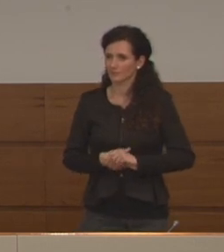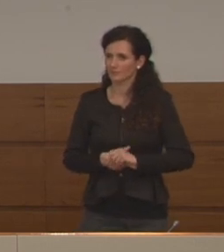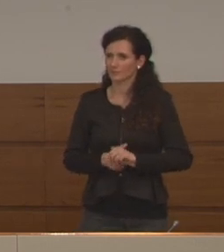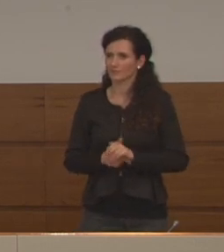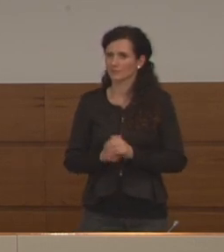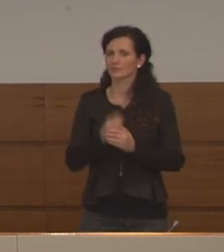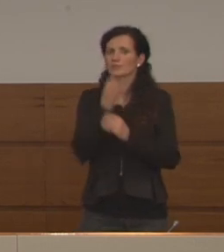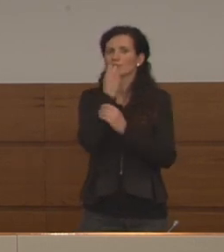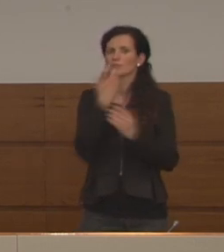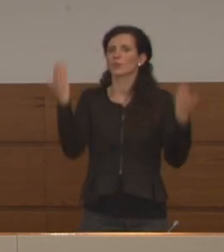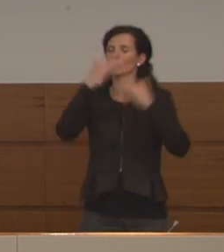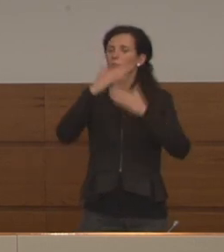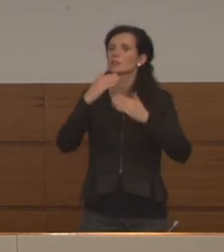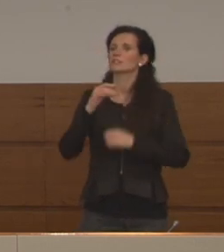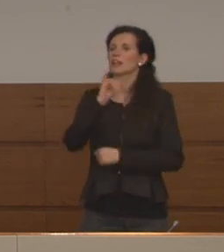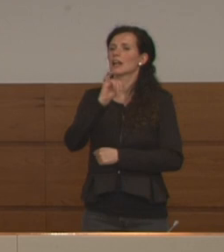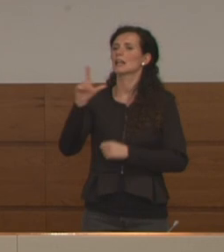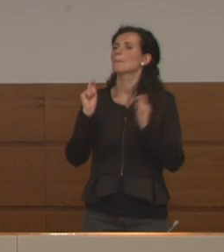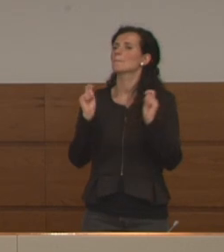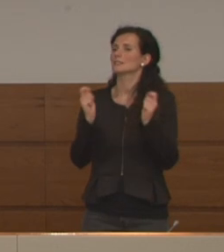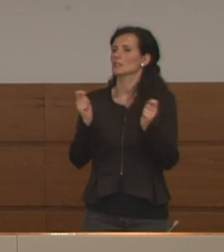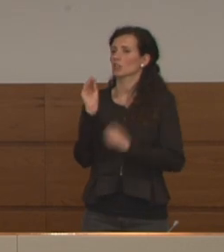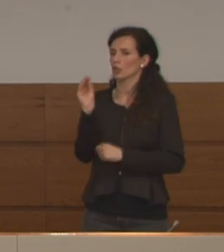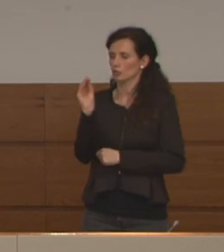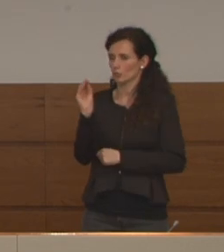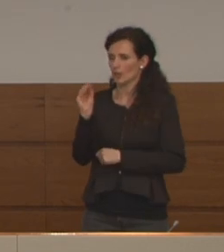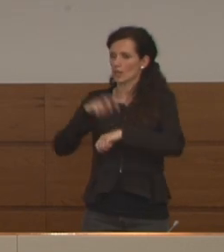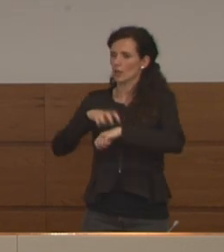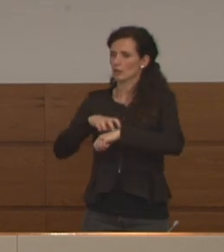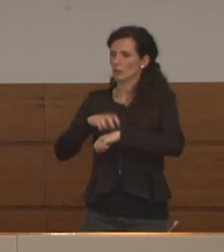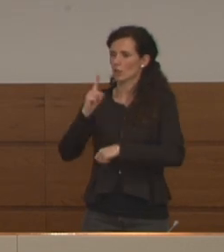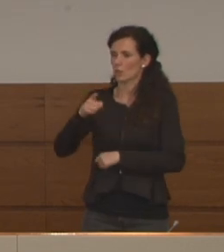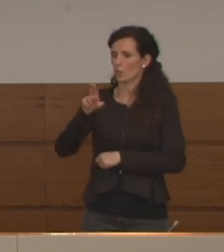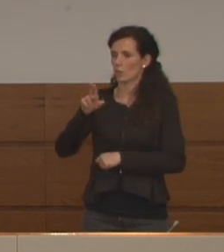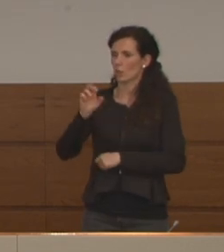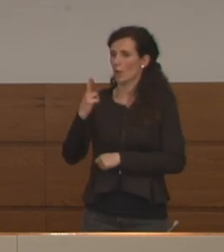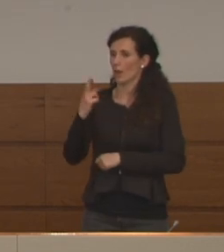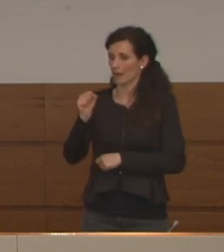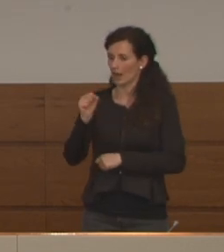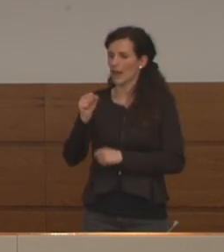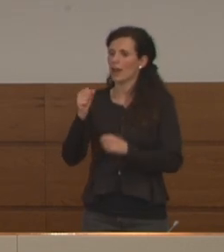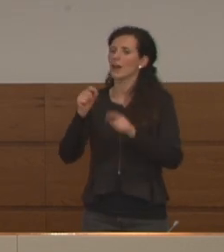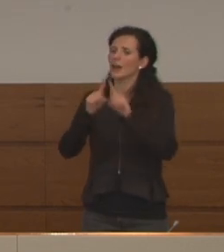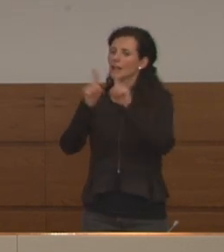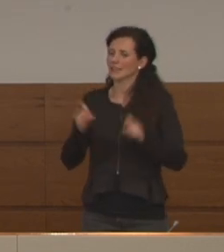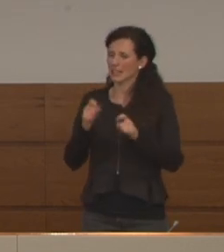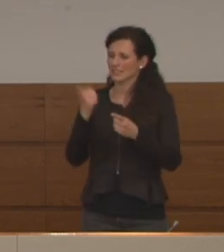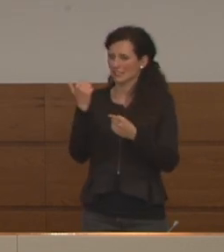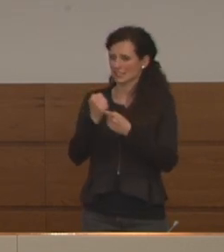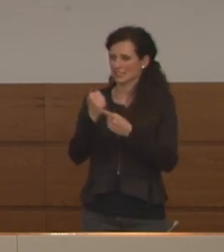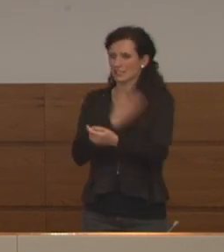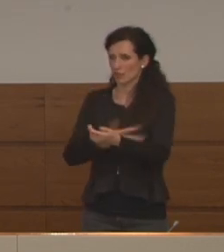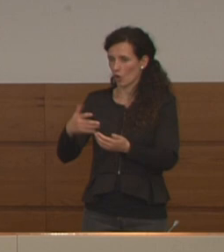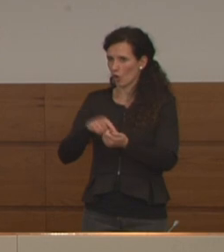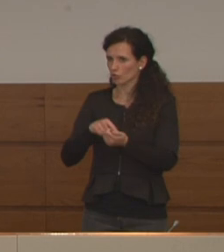Lorenzo De Cicco de Il Messaggero. Una domanda al Professor Guerra, ancora sui test sierologici. La procedura che coinvolgerà 150 mila persone in Italia.